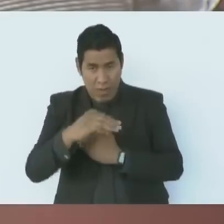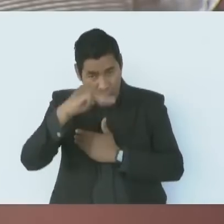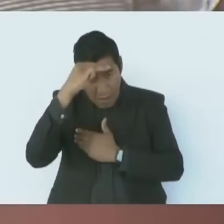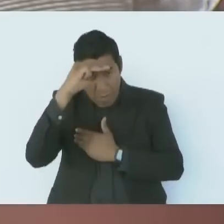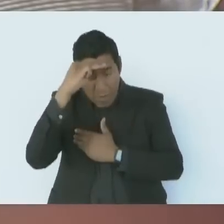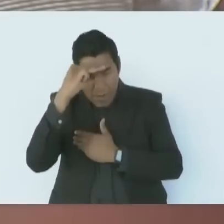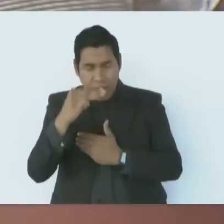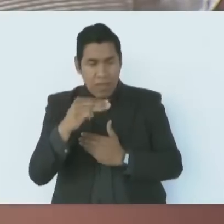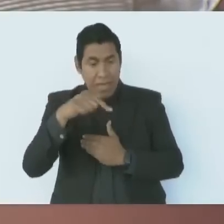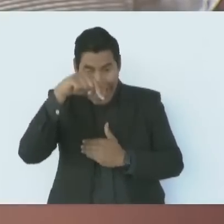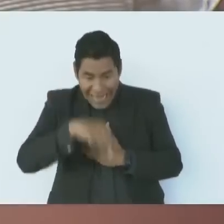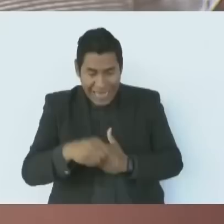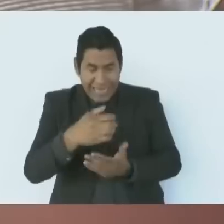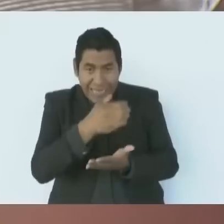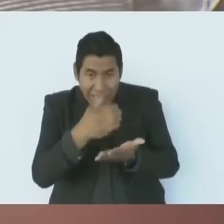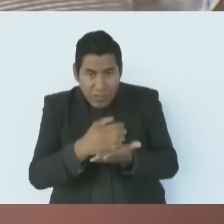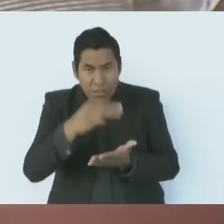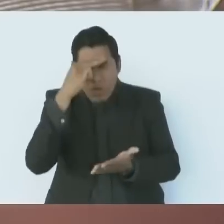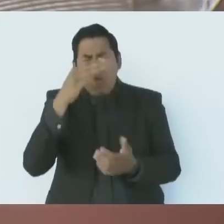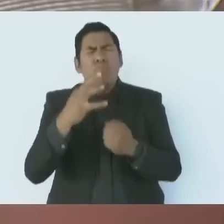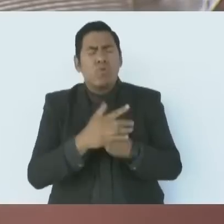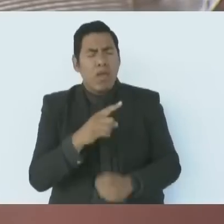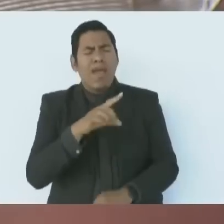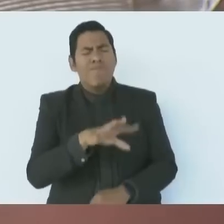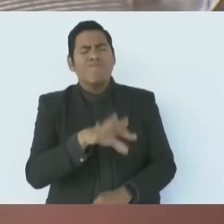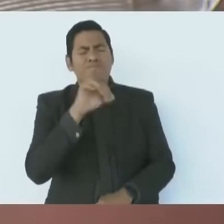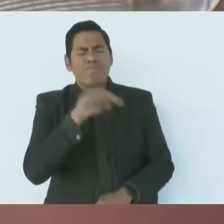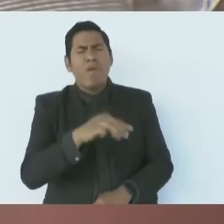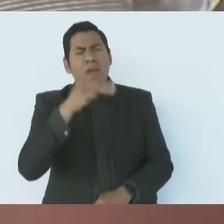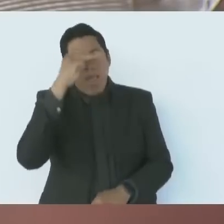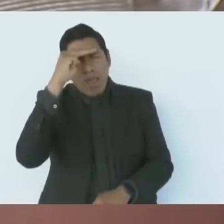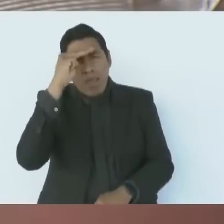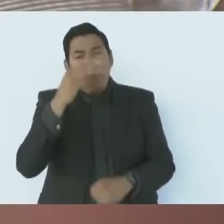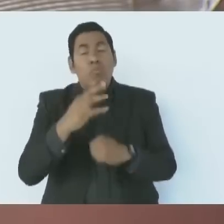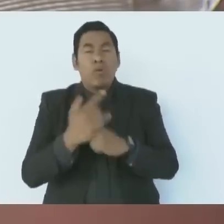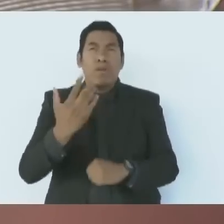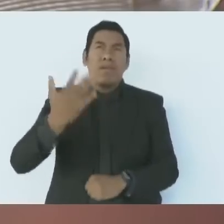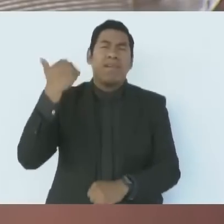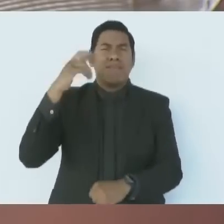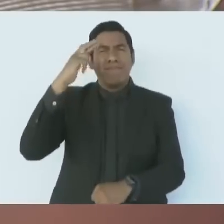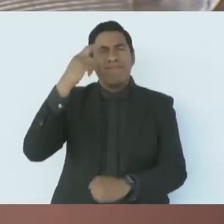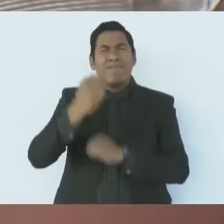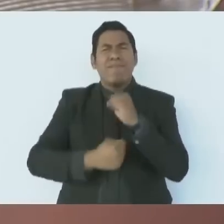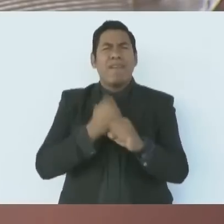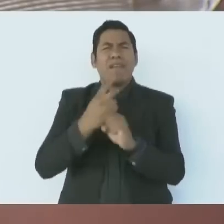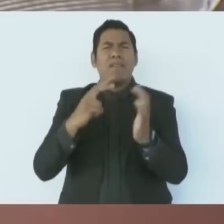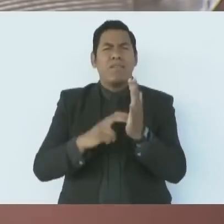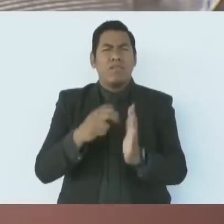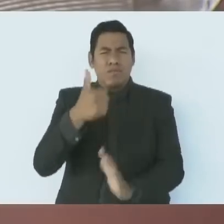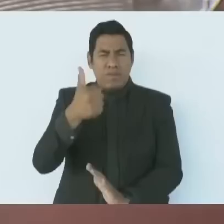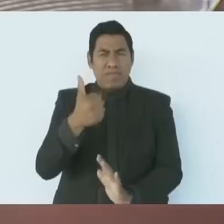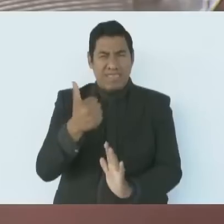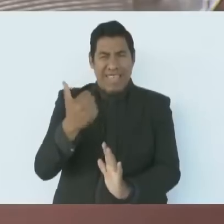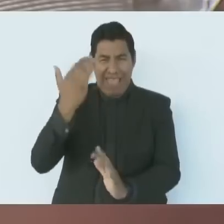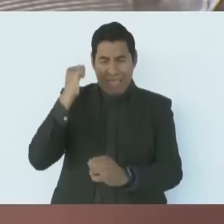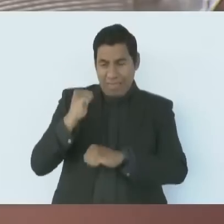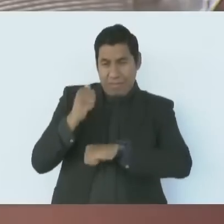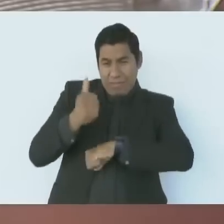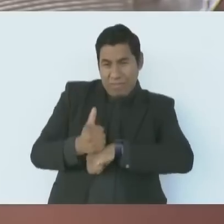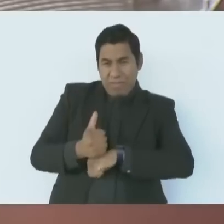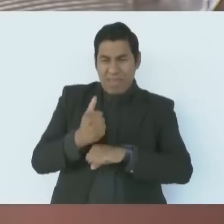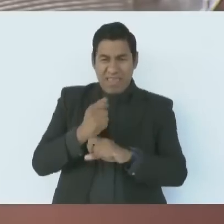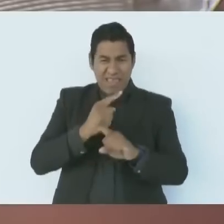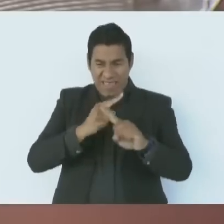ciudad fue elegida porque también aquí en 2006 fue donde se instalaron e interconectar los primeros